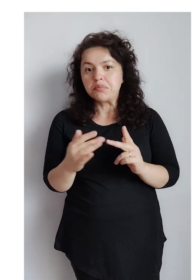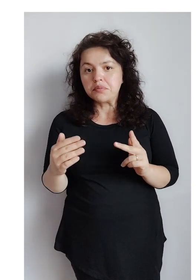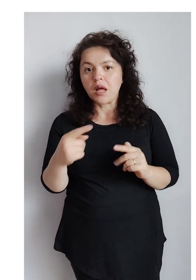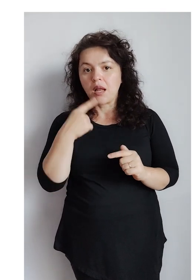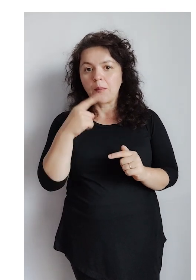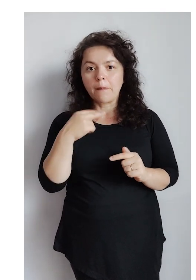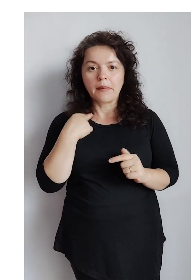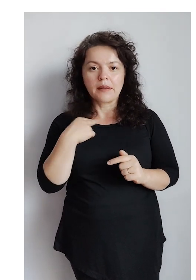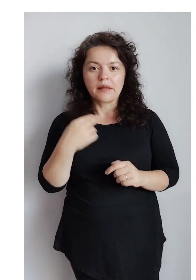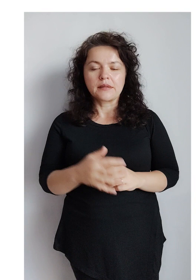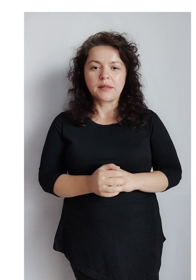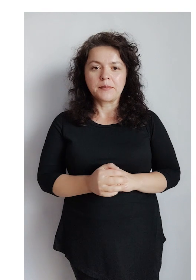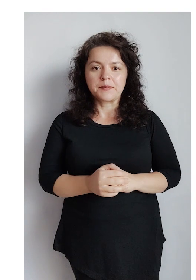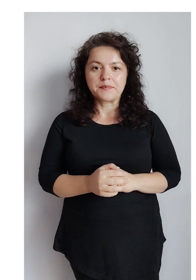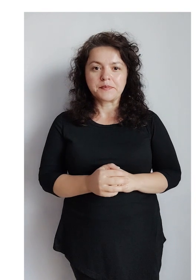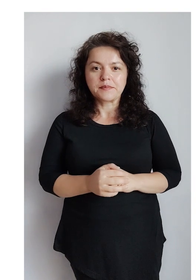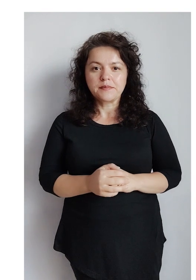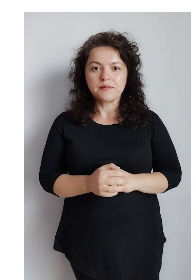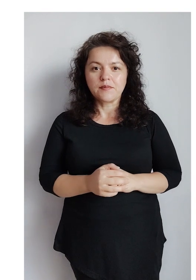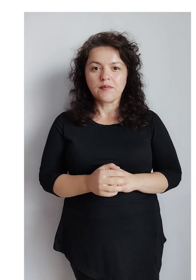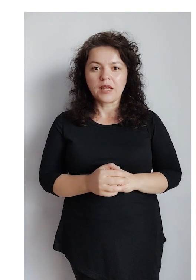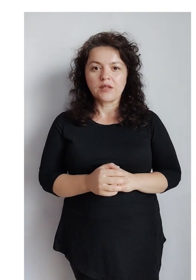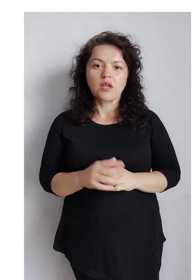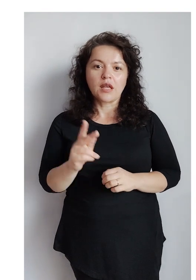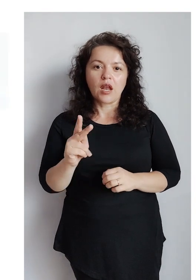și KW